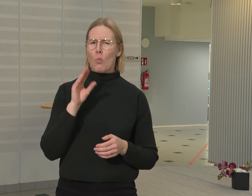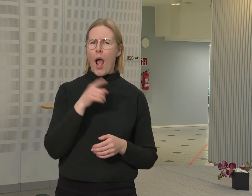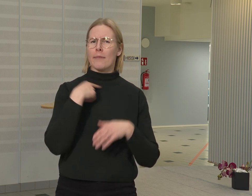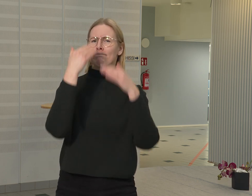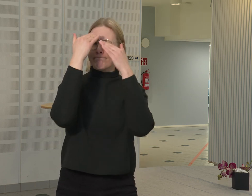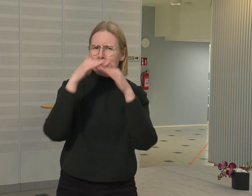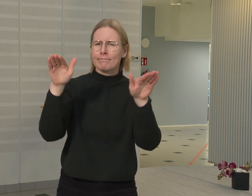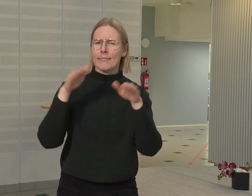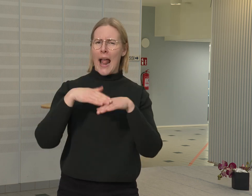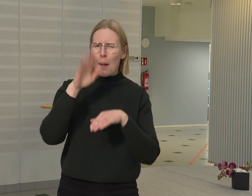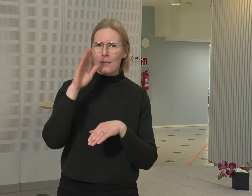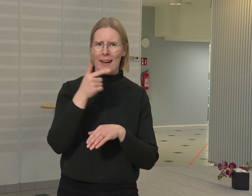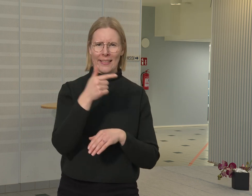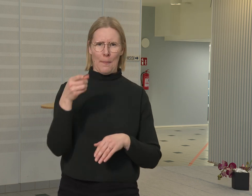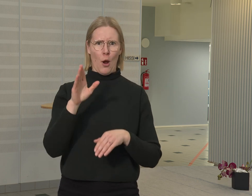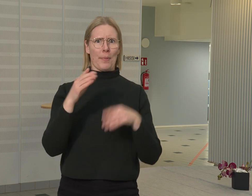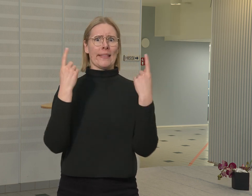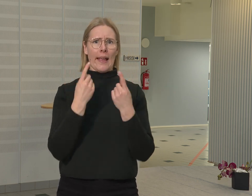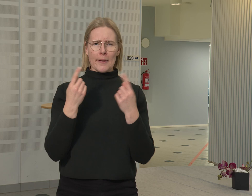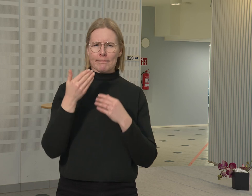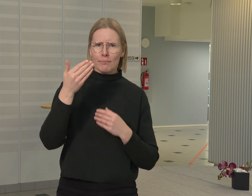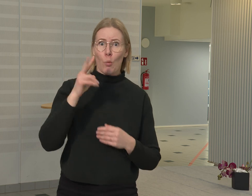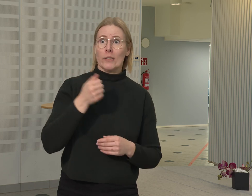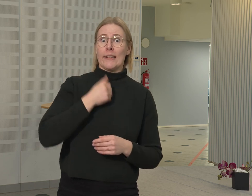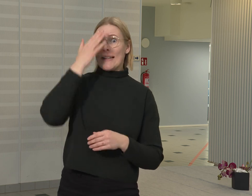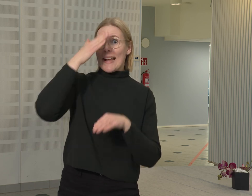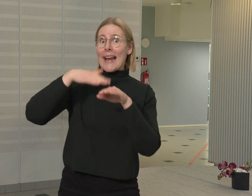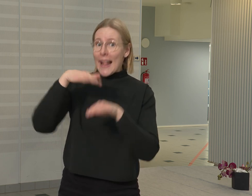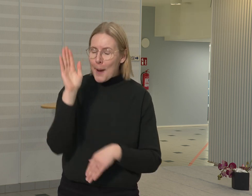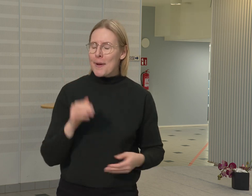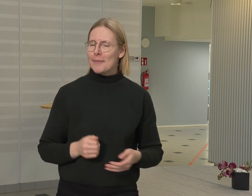Tiedotamme teitä tekstipuhelupalvelun tilanteesta heti, - kun tiedämme itse asiasta enemmän.